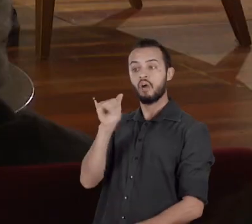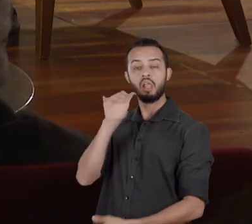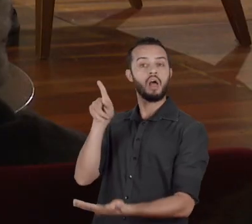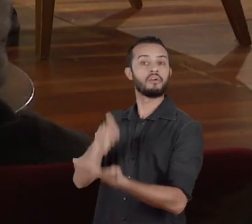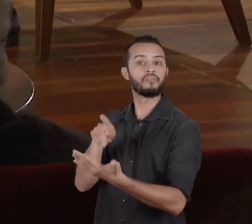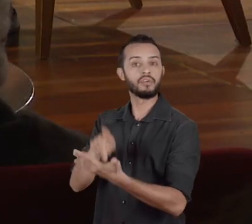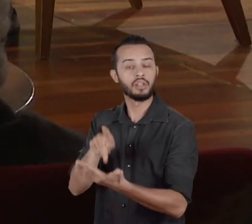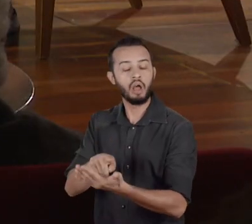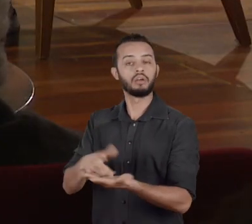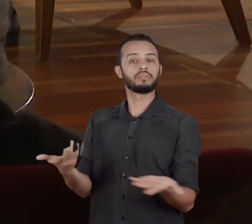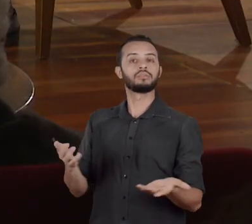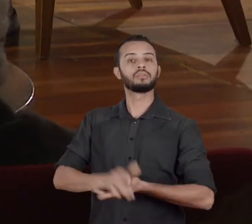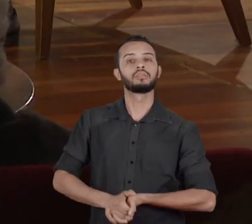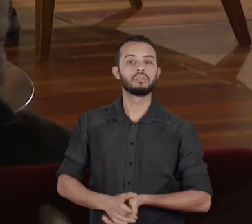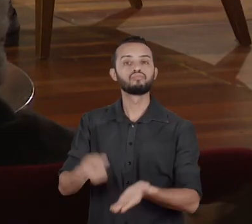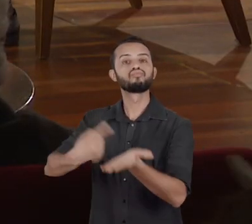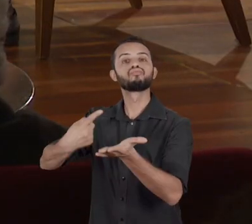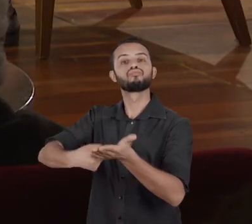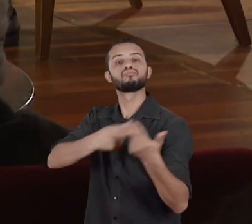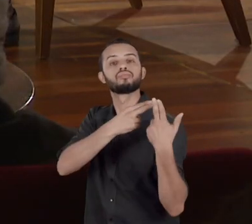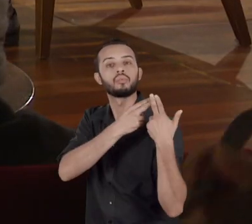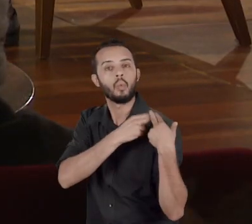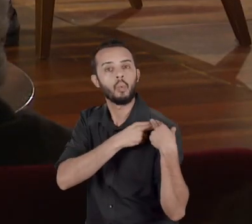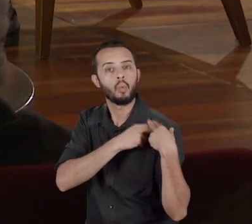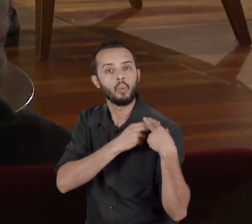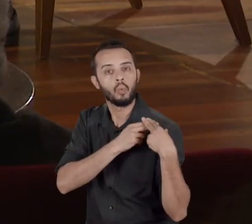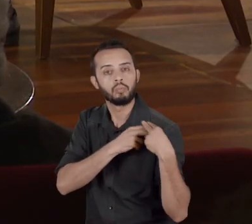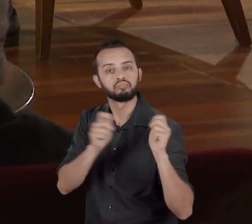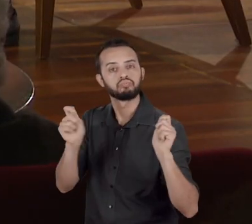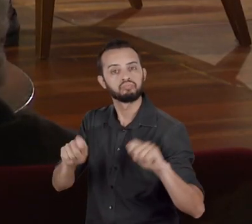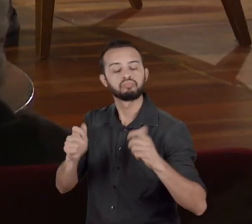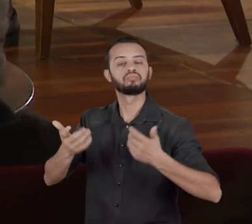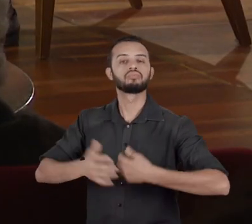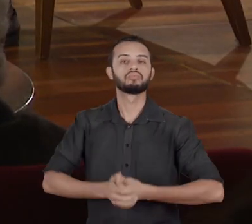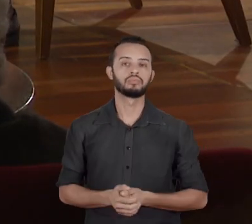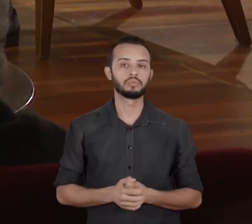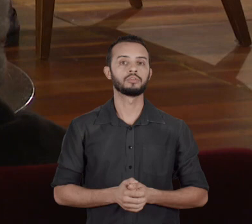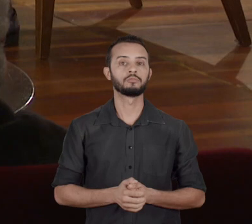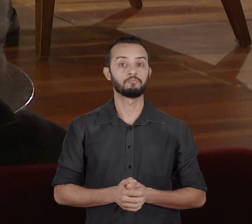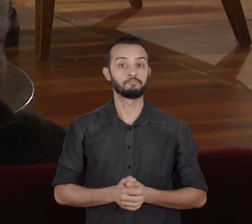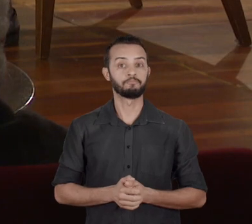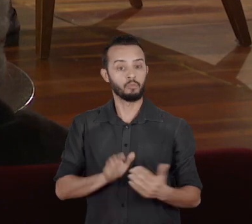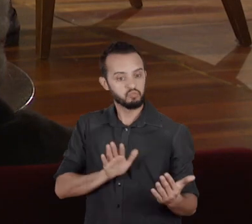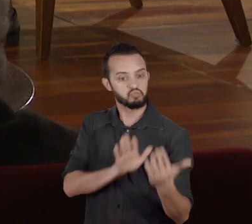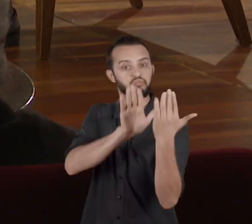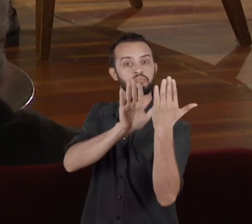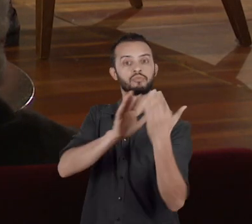Para dizer a verdade, para honrar certos compromissos, para enfrentar certas dificuldades.